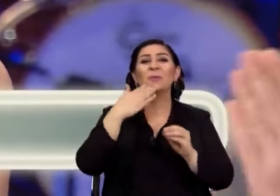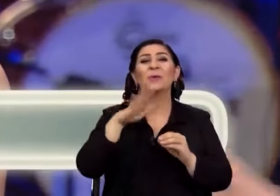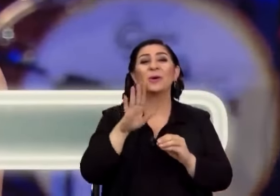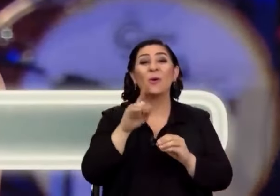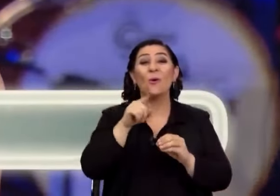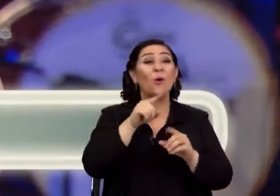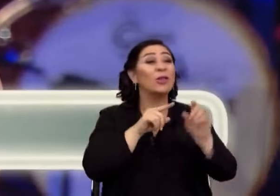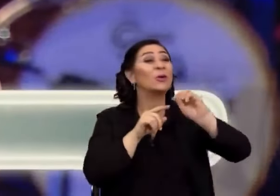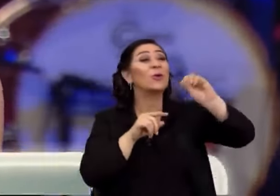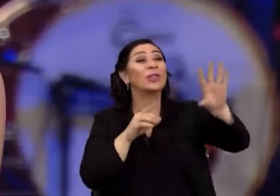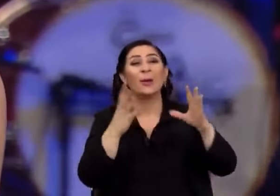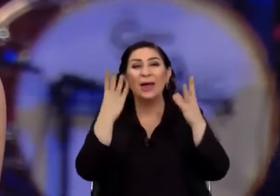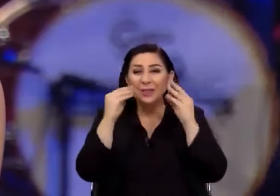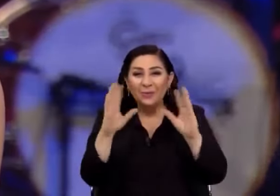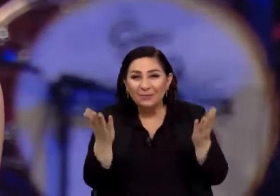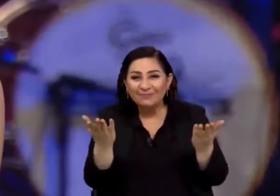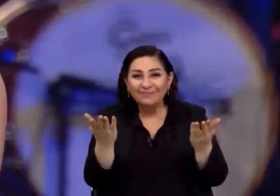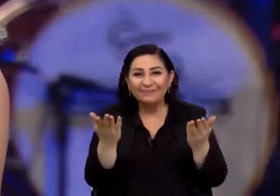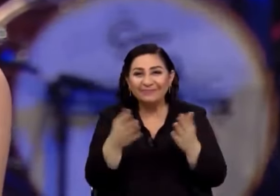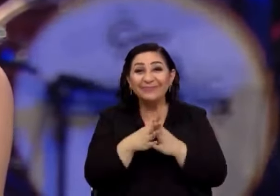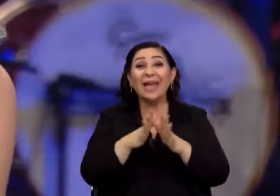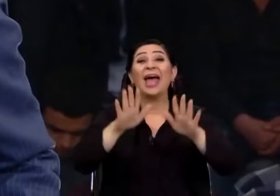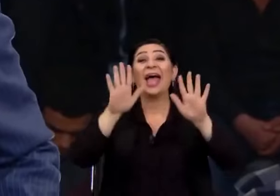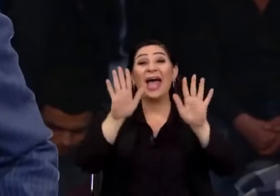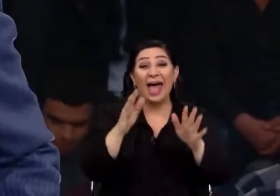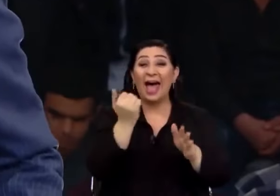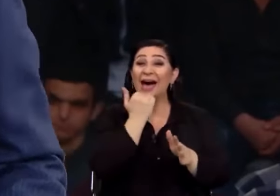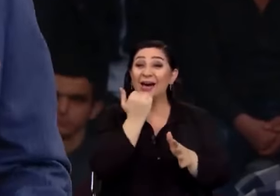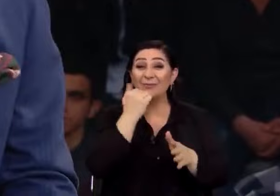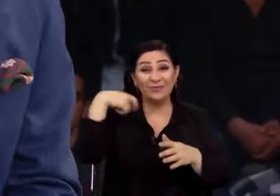gönderme olan nedir Onu anlamıyorum ha erotik filmlerden söz ediyorsunuz Hayır